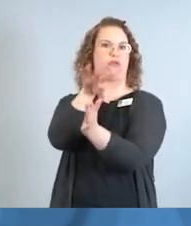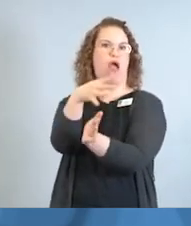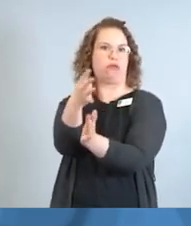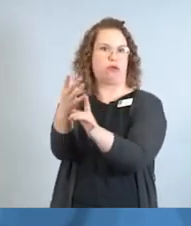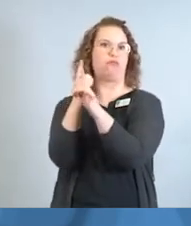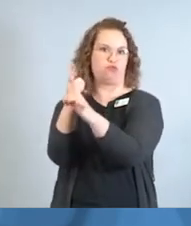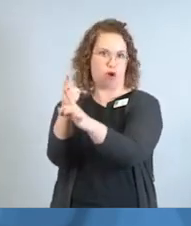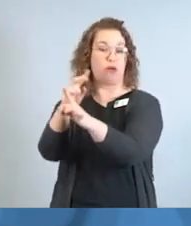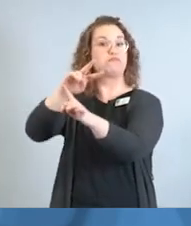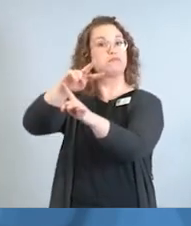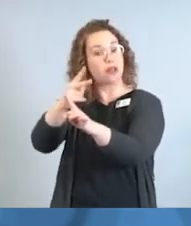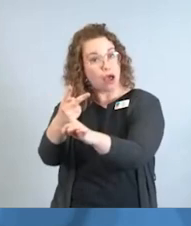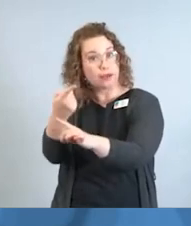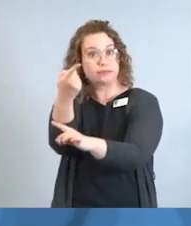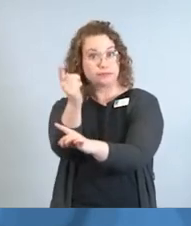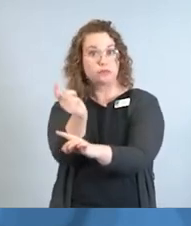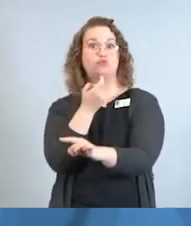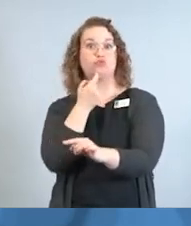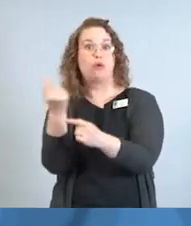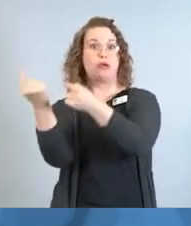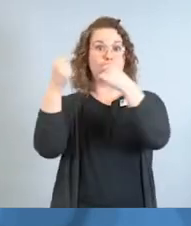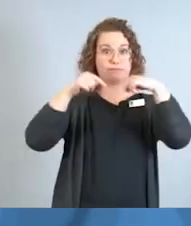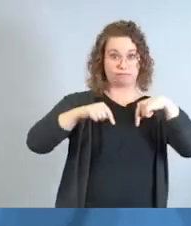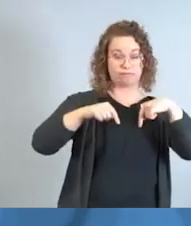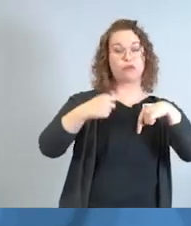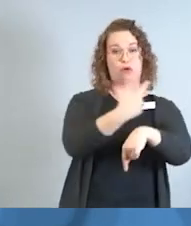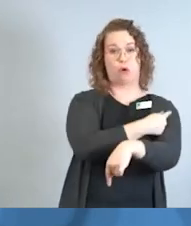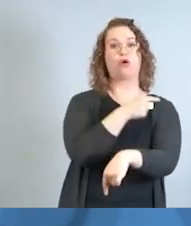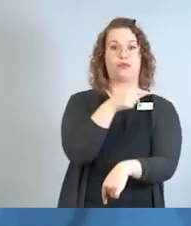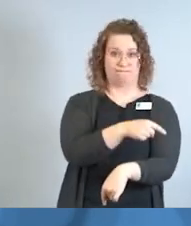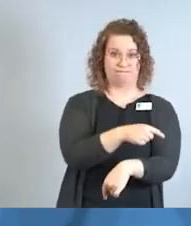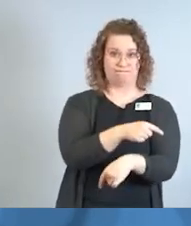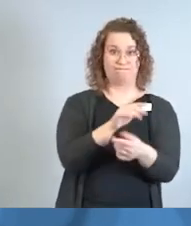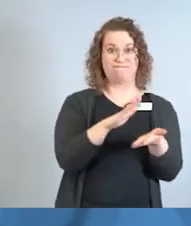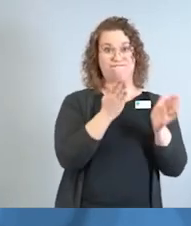Tässä oli kaikki minulta tällä kertaa. Hanna jatkaa.